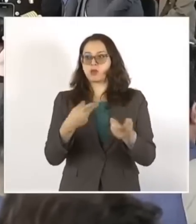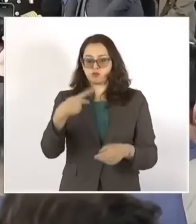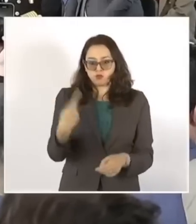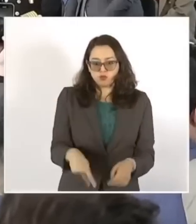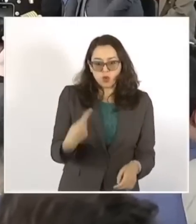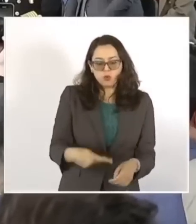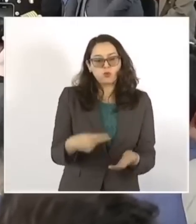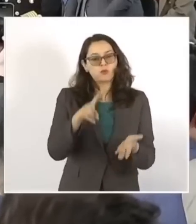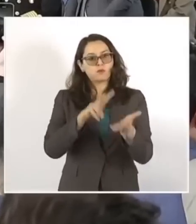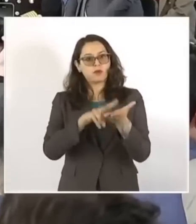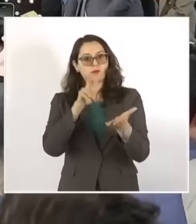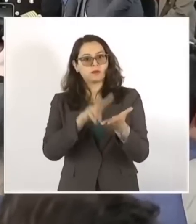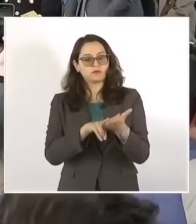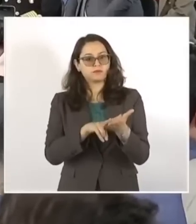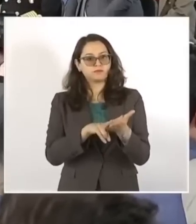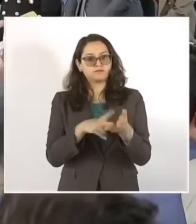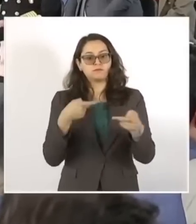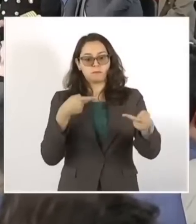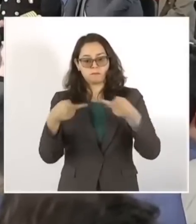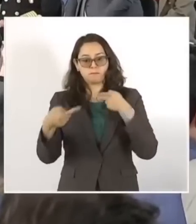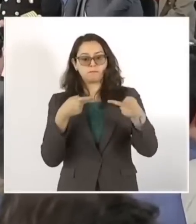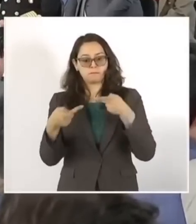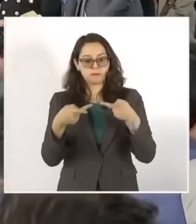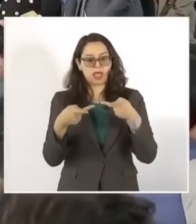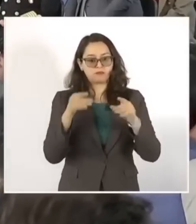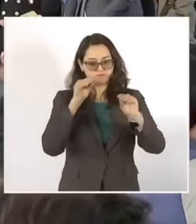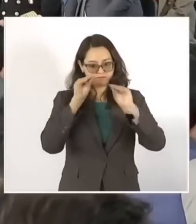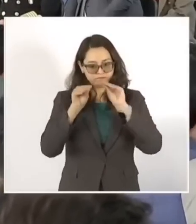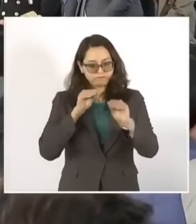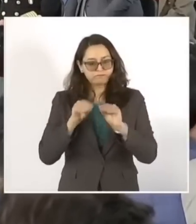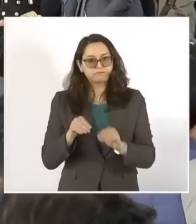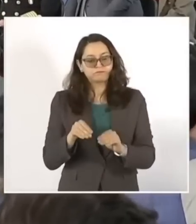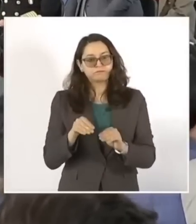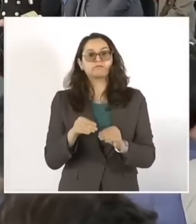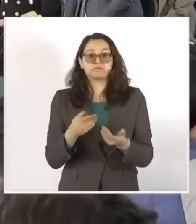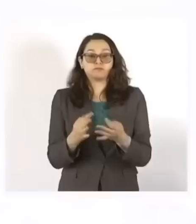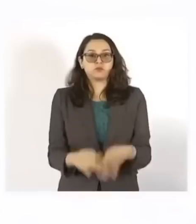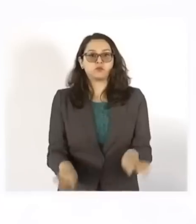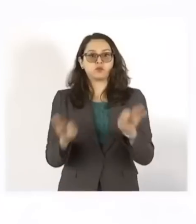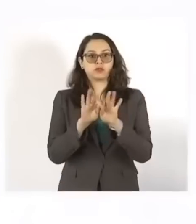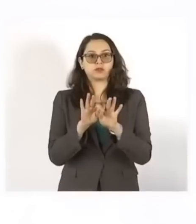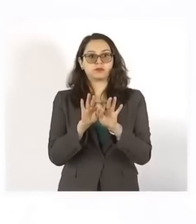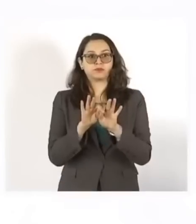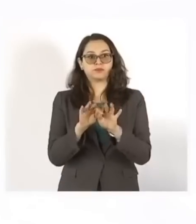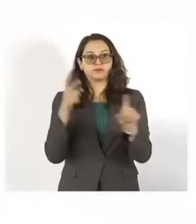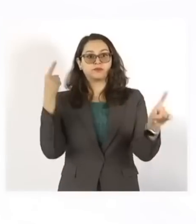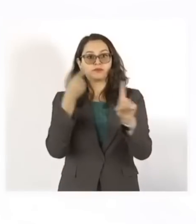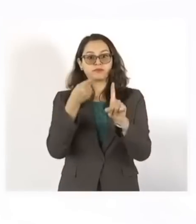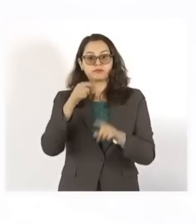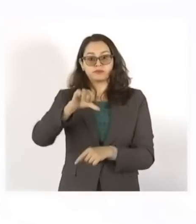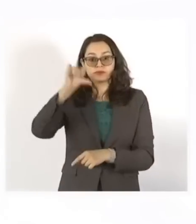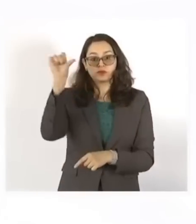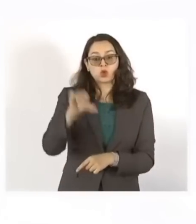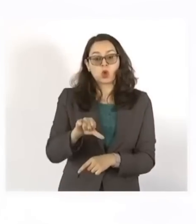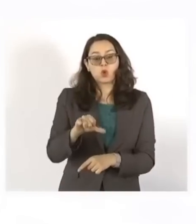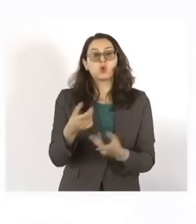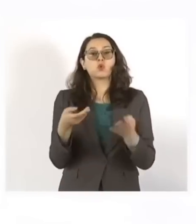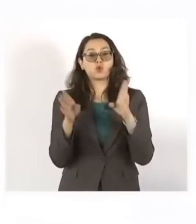también de planes y el objetivo el día de hoy que ya venimos trabajando como bien lo dijo el